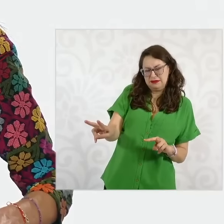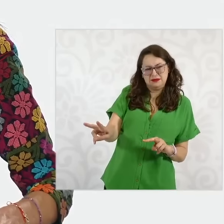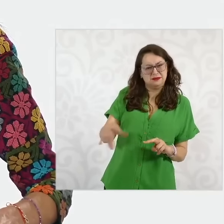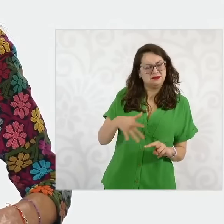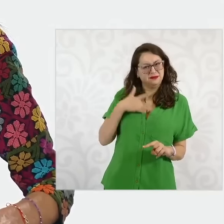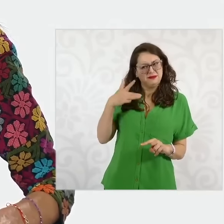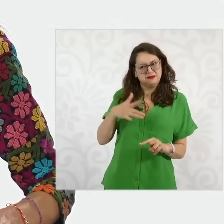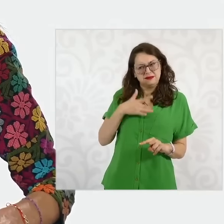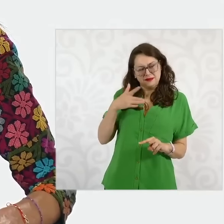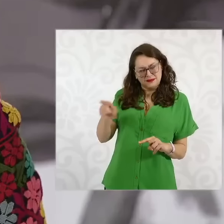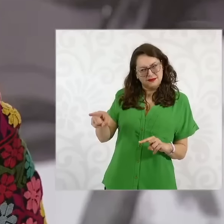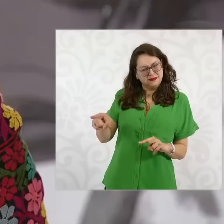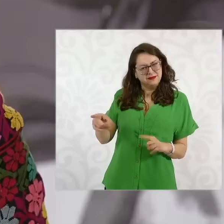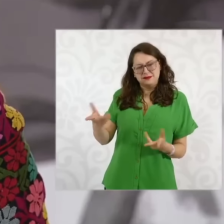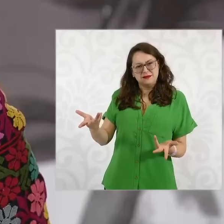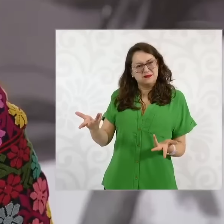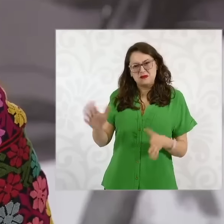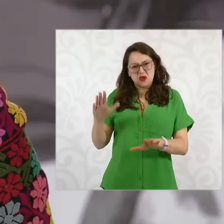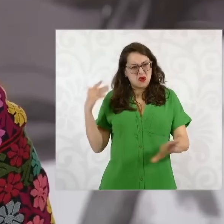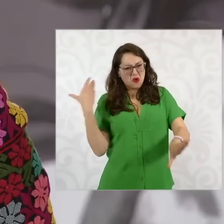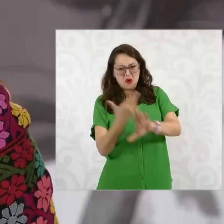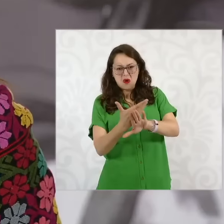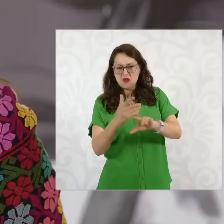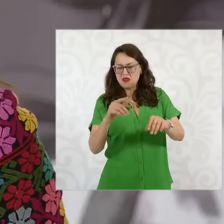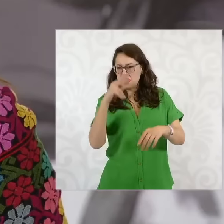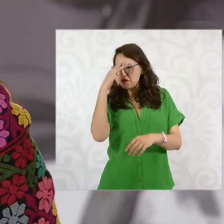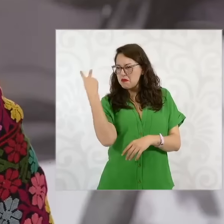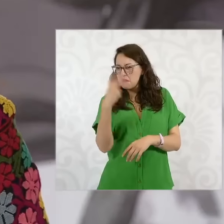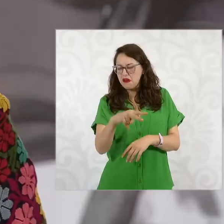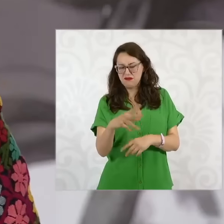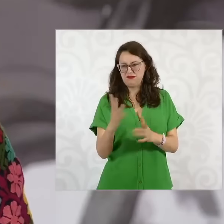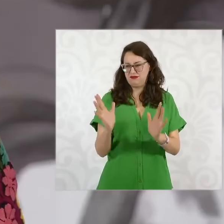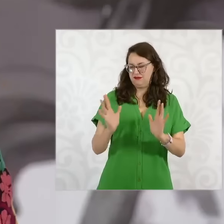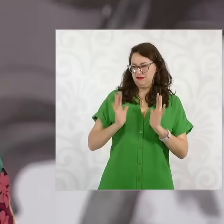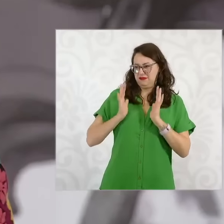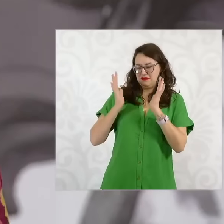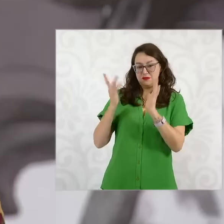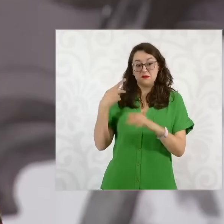ante el pueblo de México lo que piensa de lo que somos las y los mexicanos, sino sus amistades,